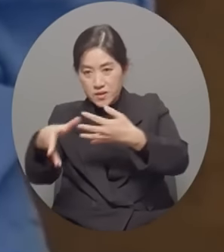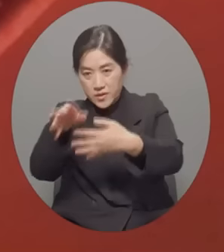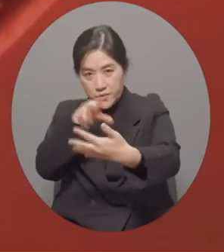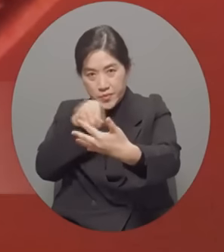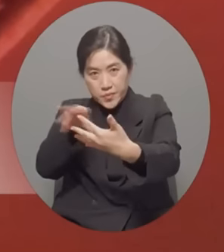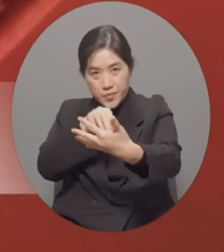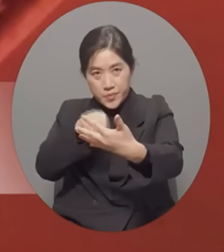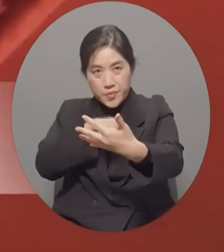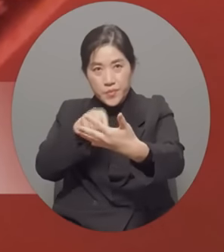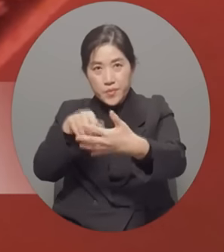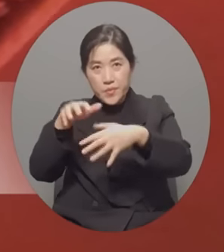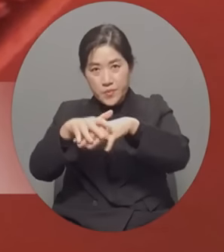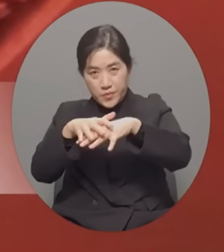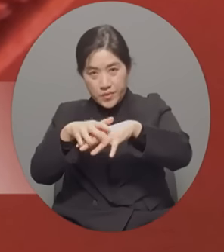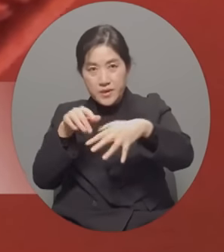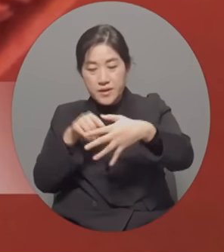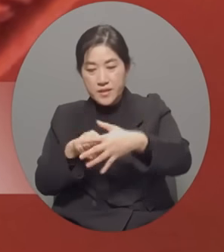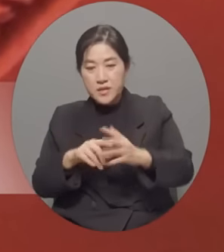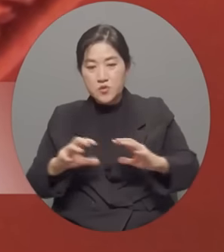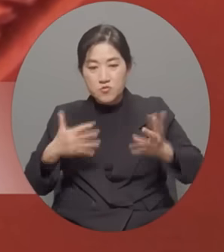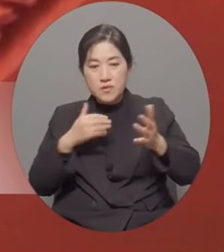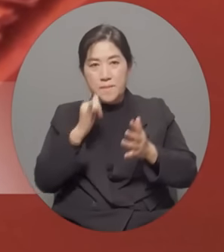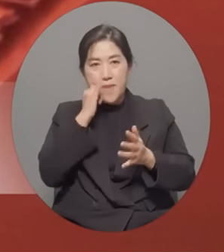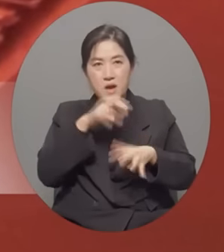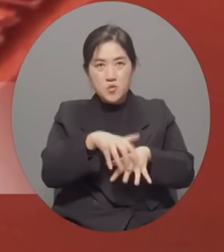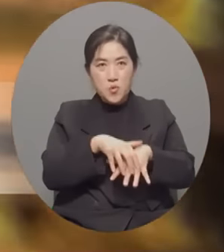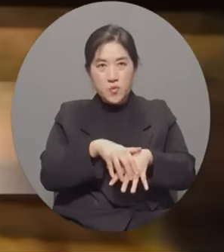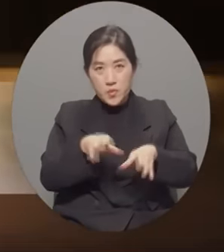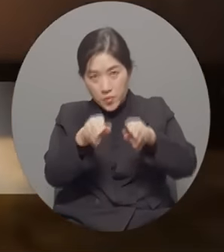마약이 발견된 곳은 배의 해수 출입구 안의거름망 안이었습니다.